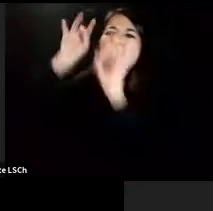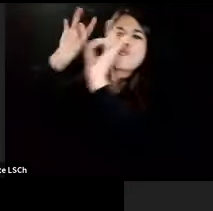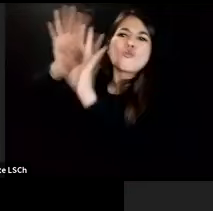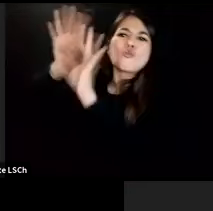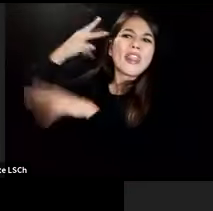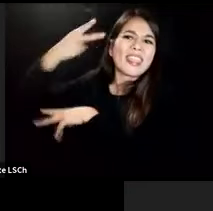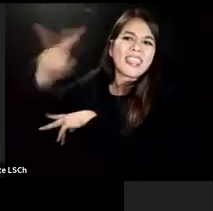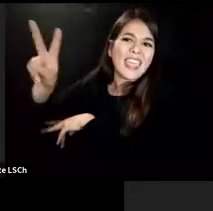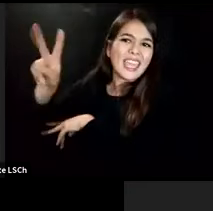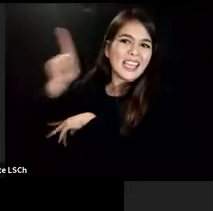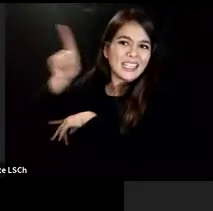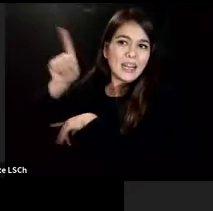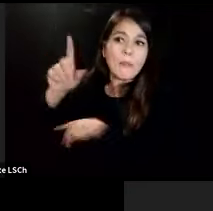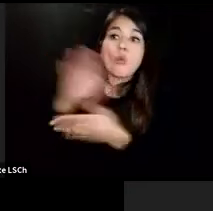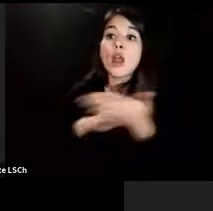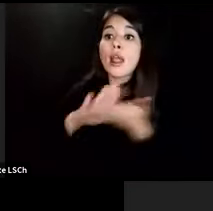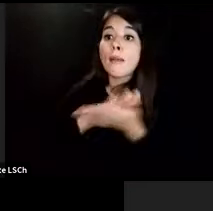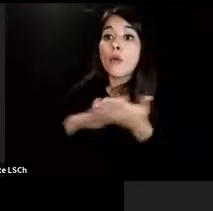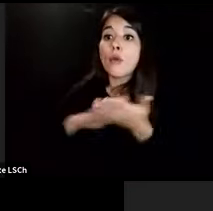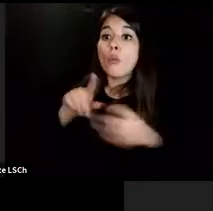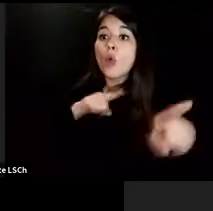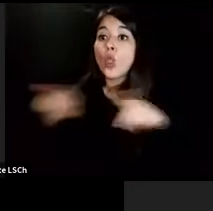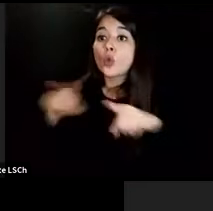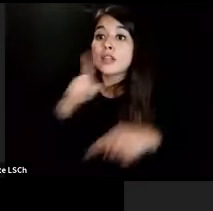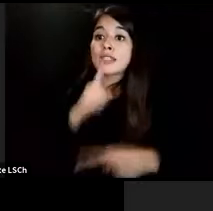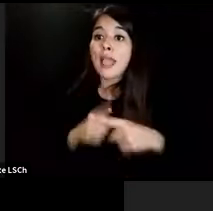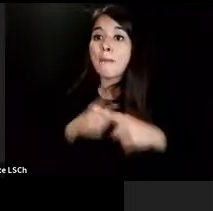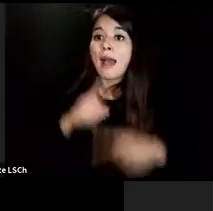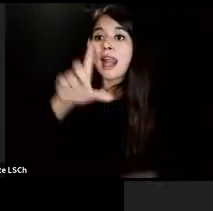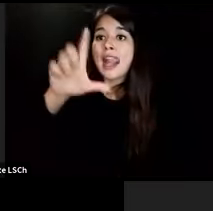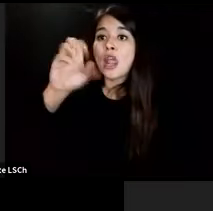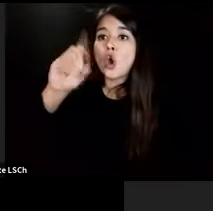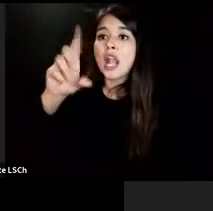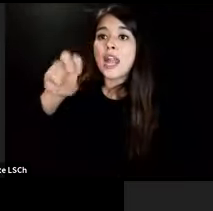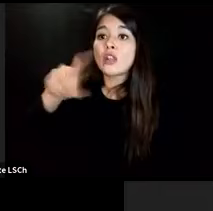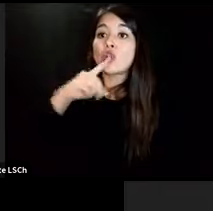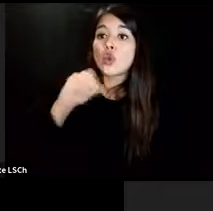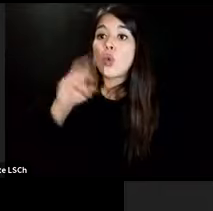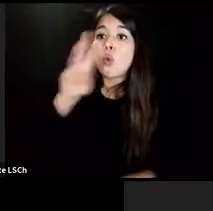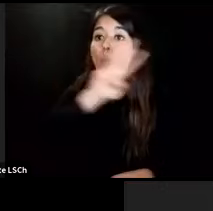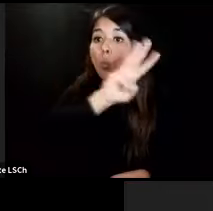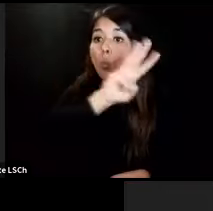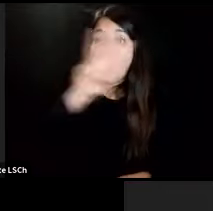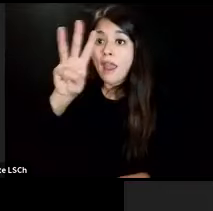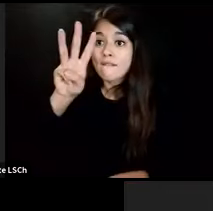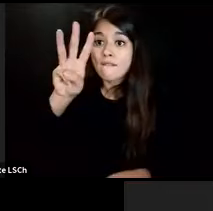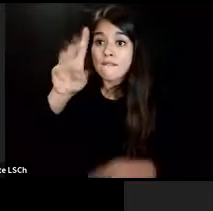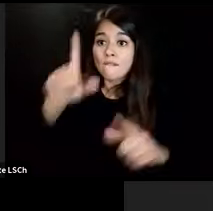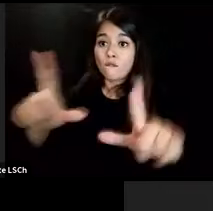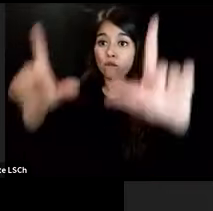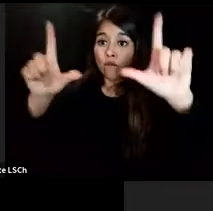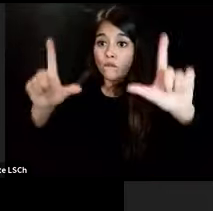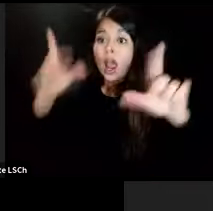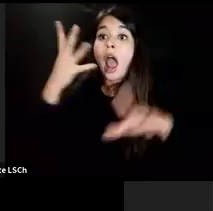Leolento, por ejemplo, si ustedes van a ese sitio web tiene la versión audio de mi libro "Lugar" y también la versión audio